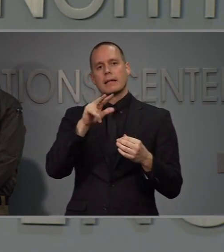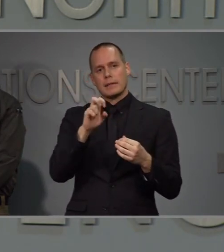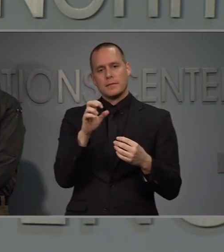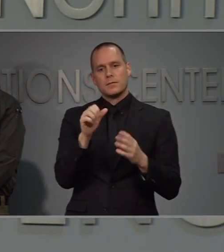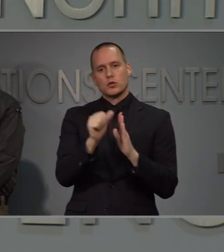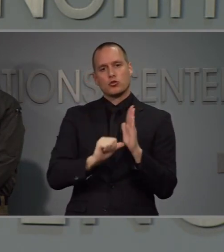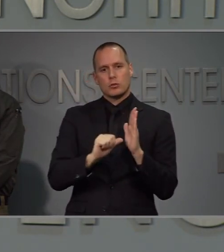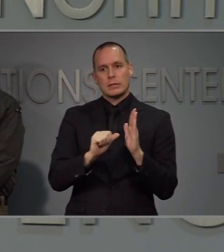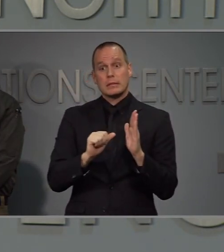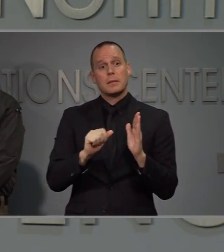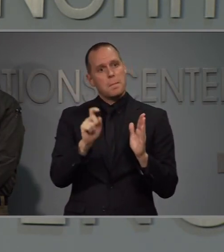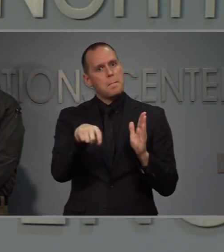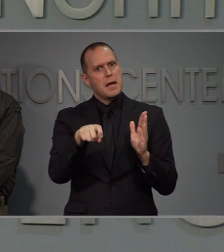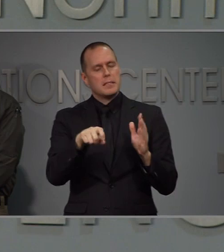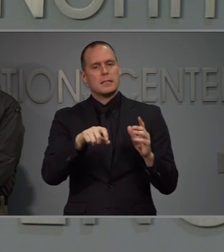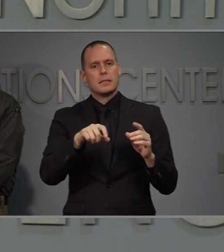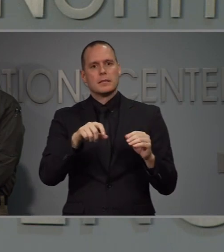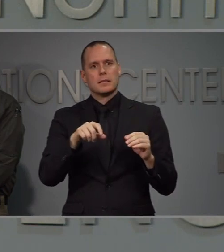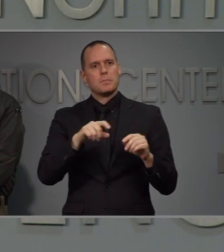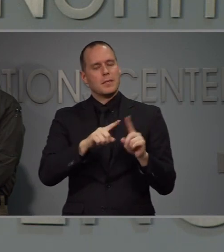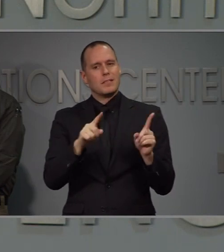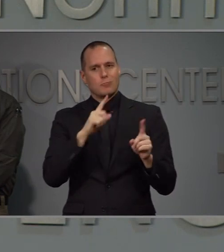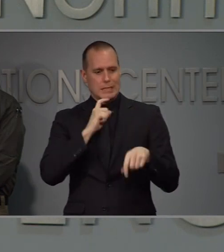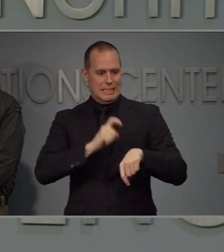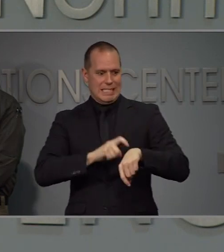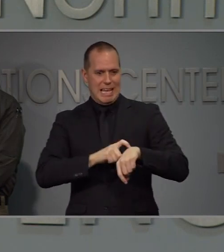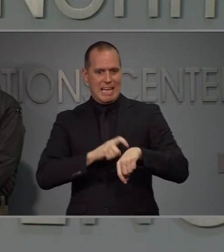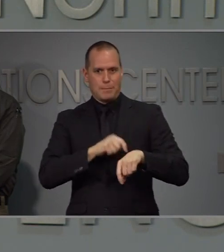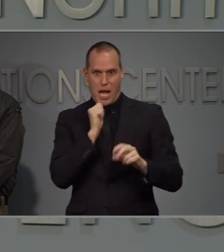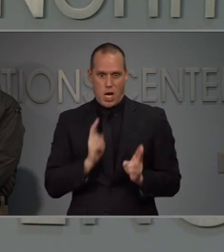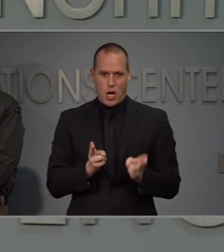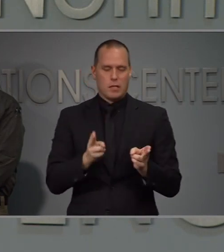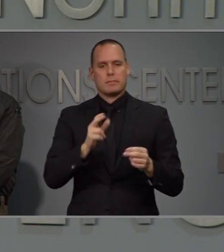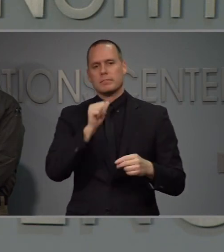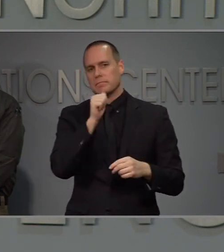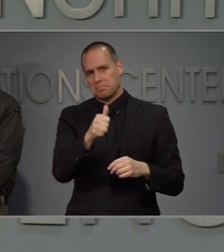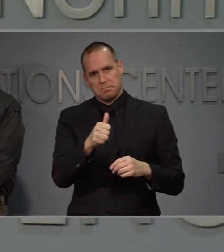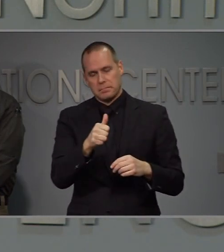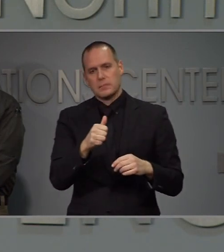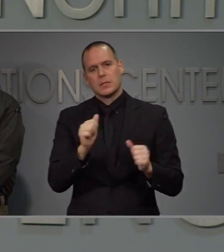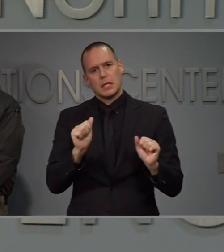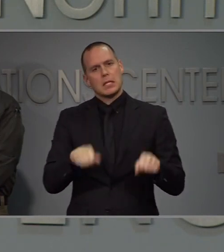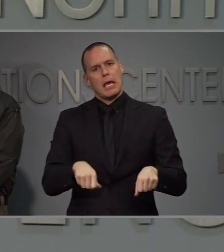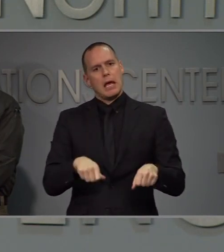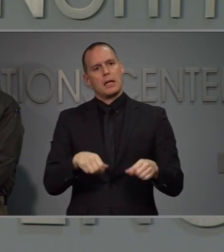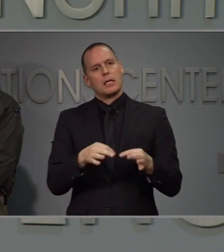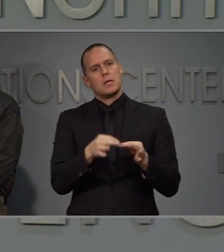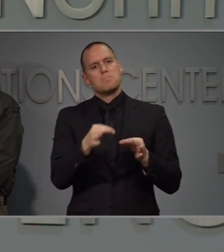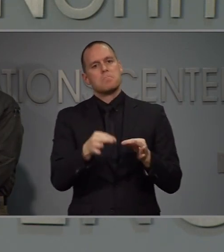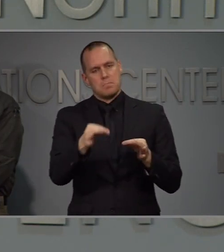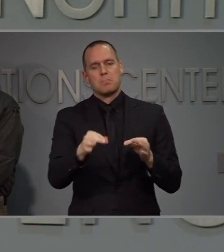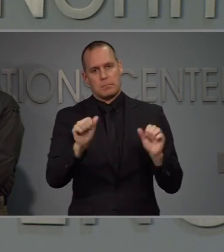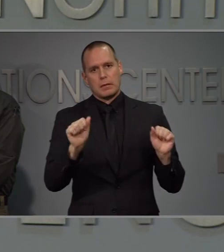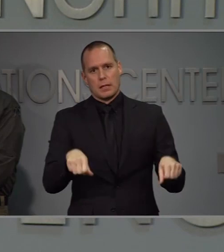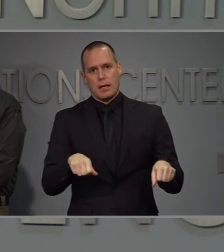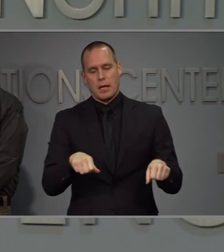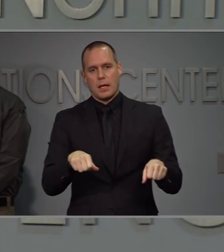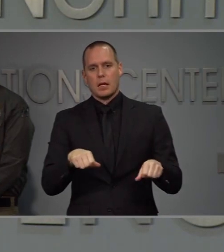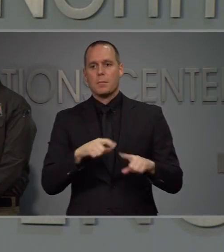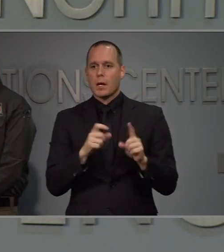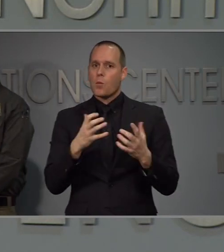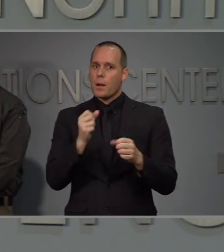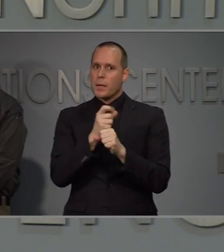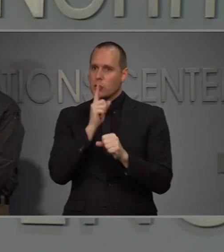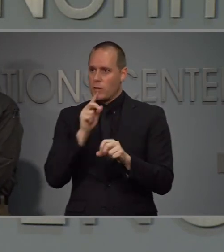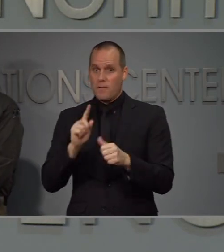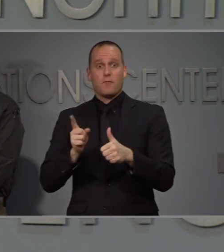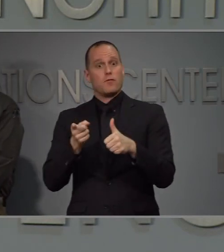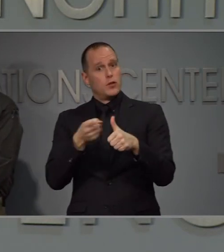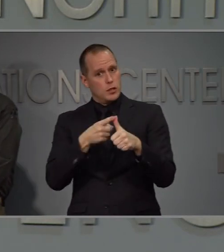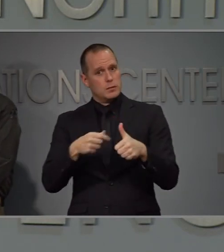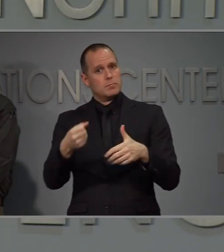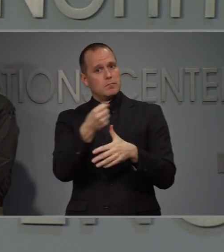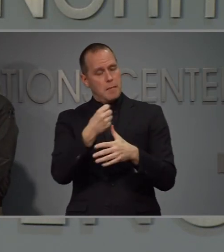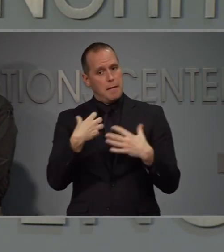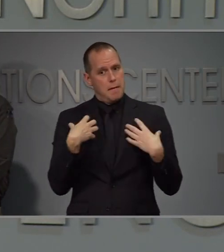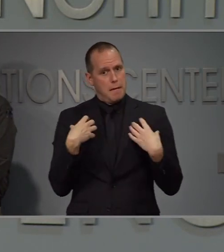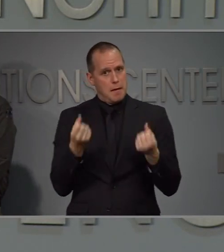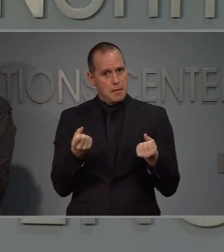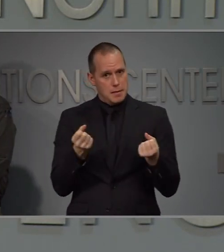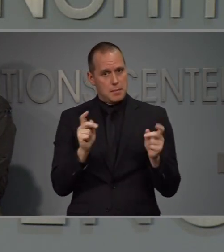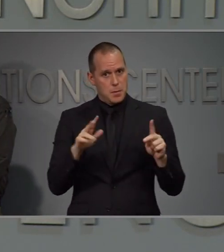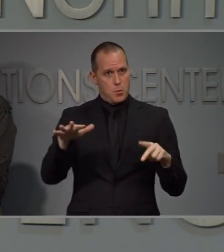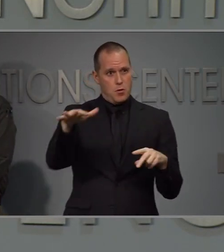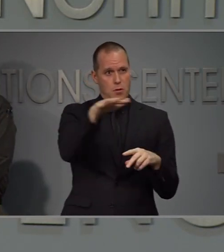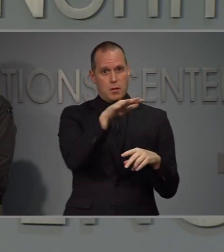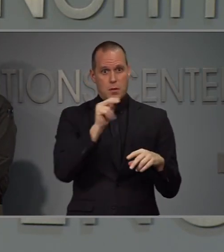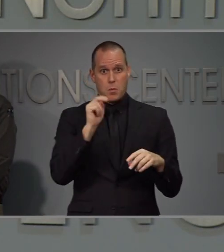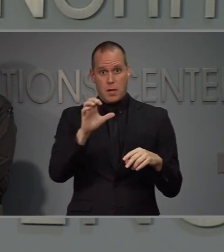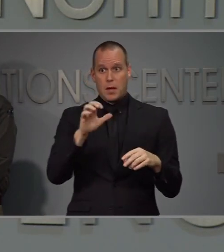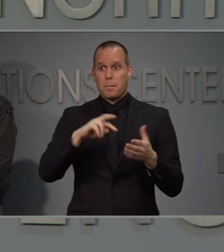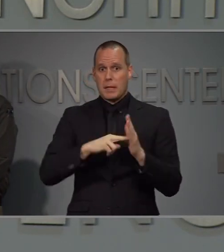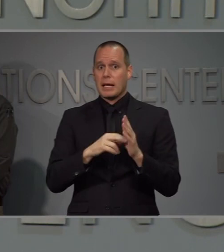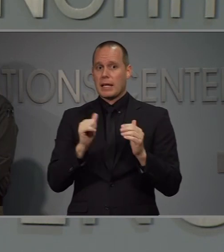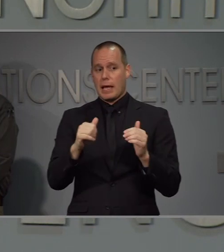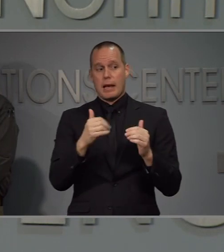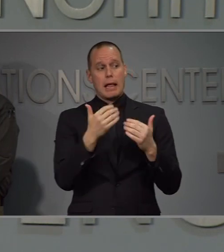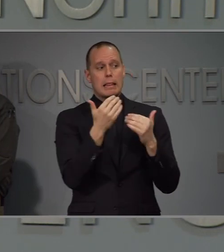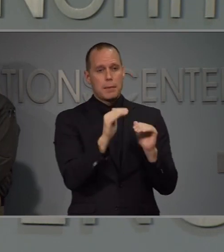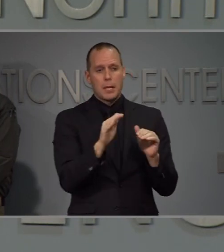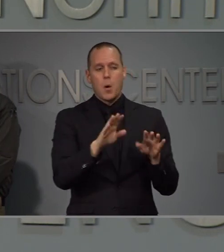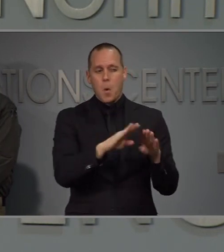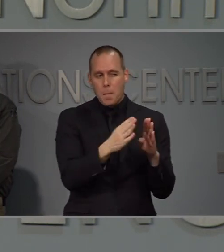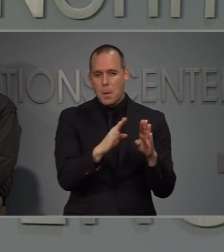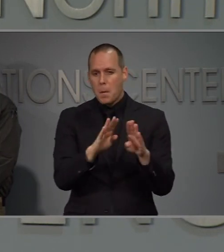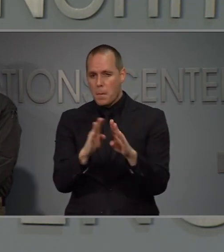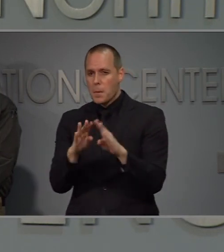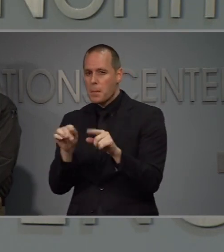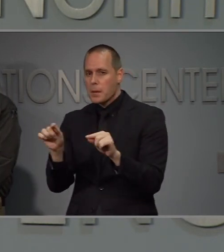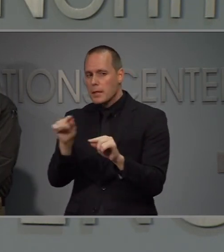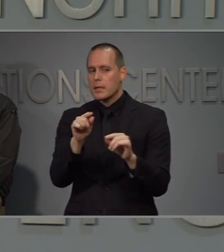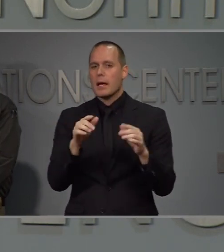y.